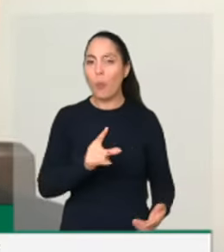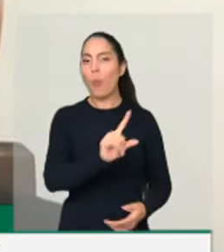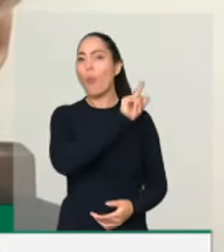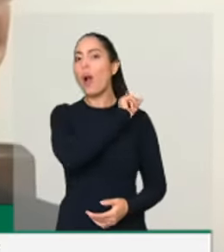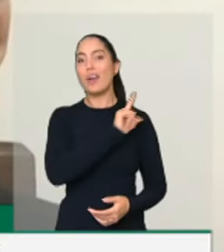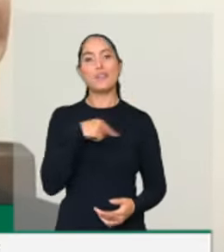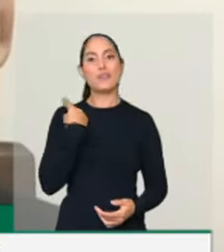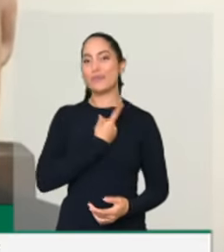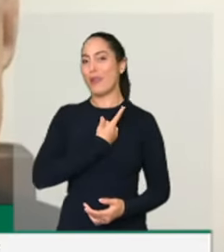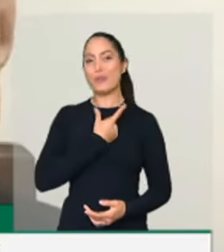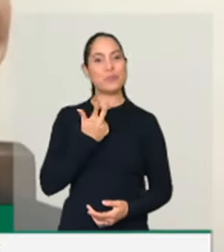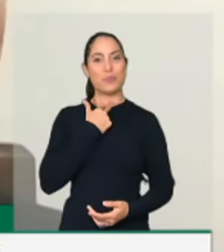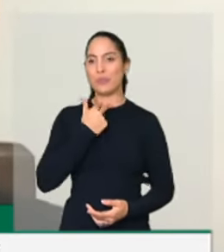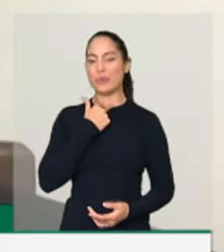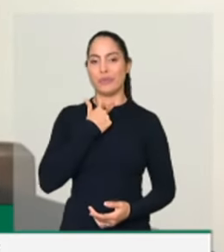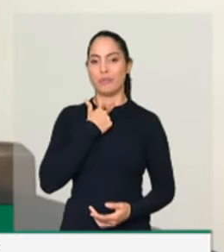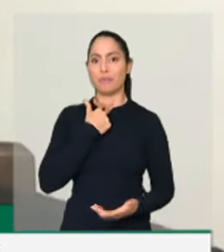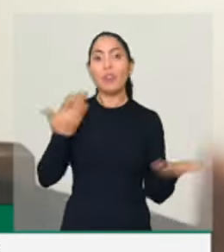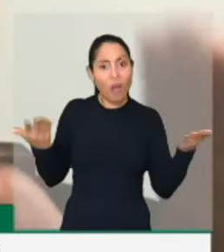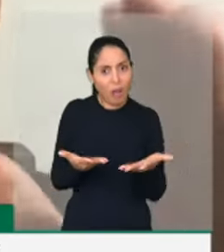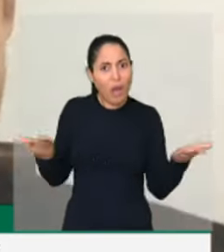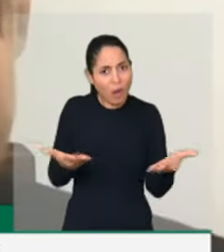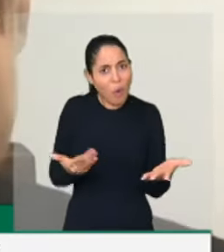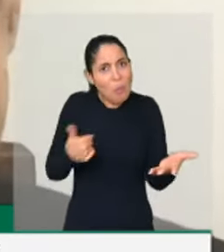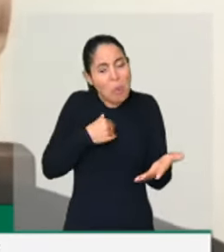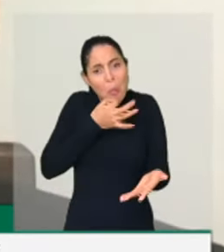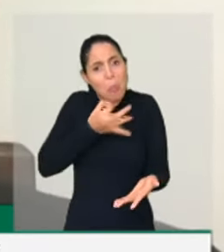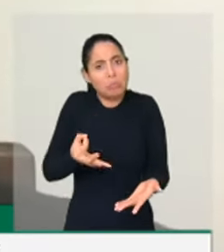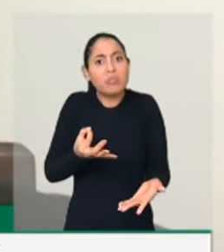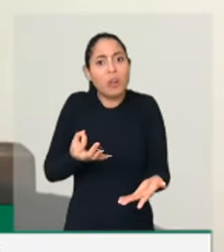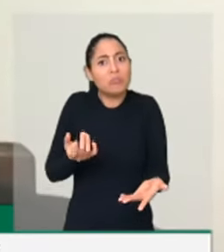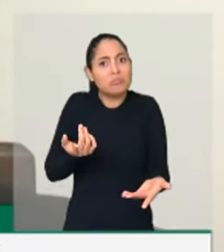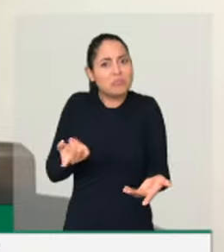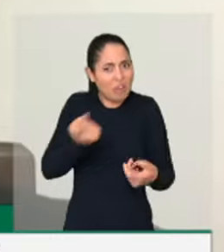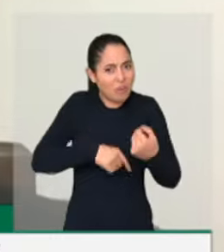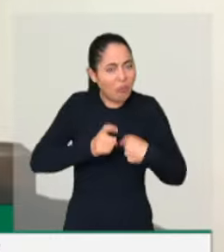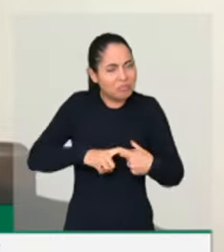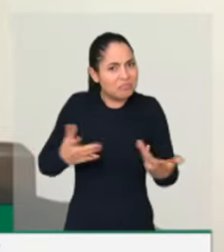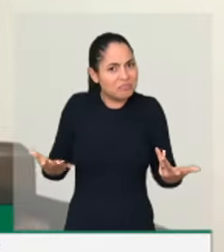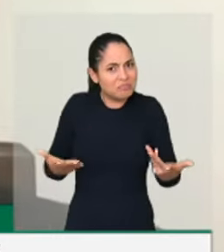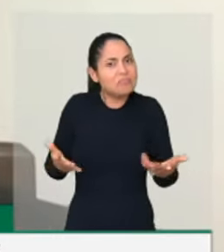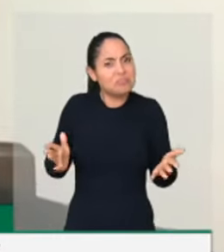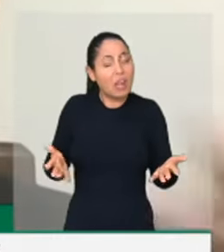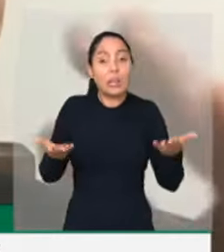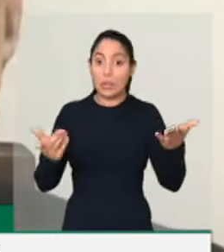PRUDENTE QUE A GENTE UMA VEZ APROVADA A URGÊNCIA, DISCUTA, EU VOU FALAR CLARO. O PREÇO, O CUSTO... SE O GOVERNO QUER